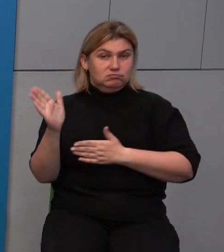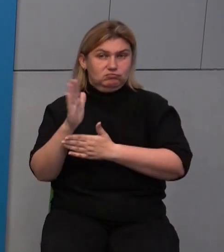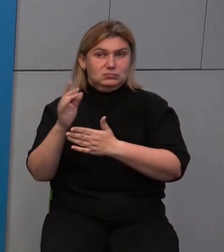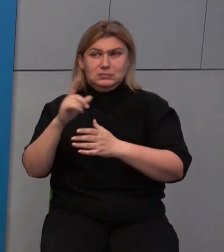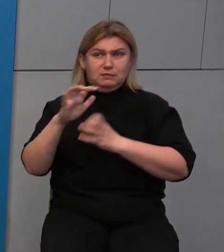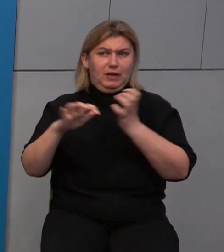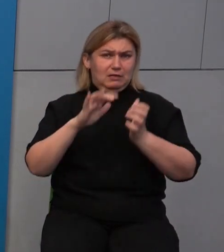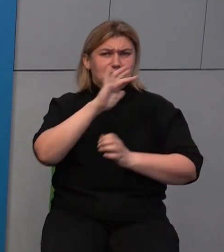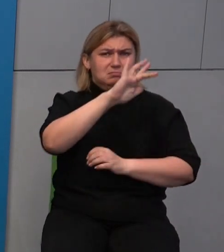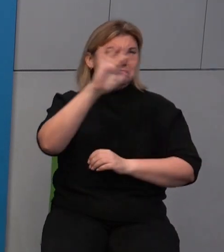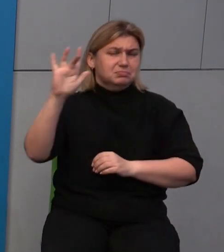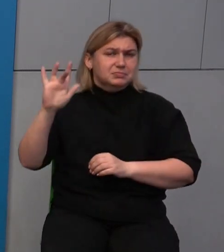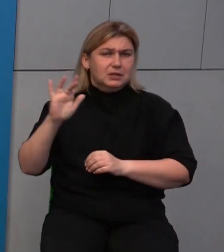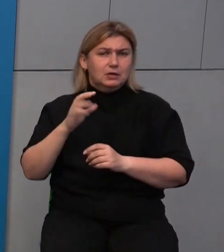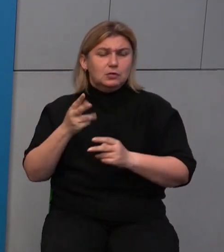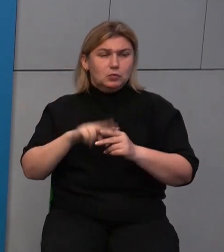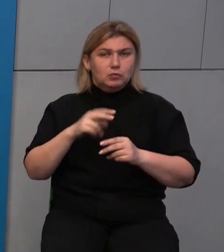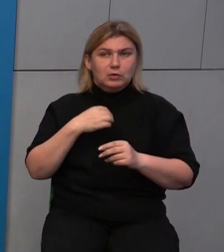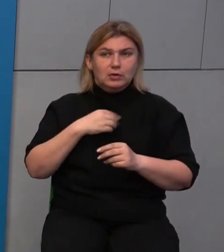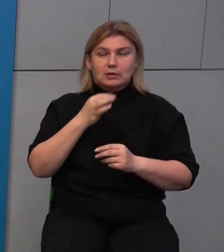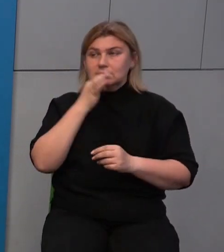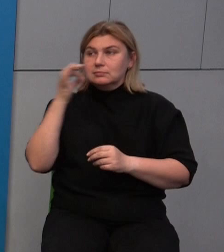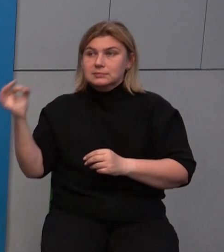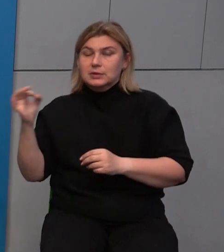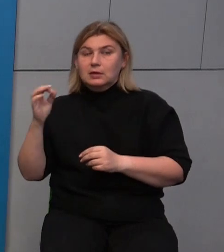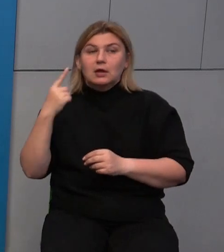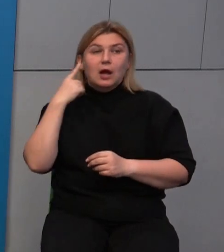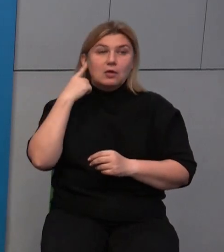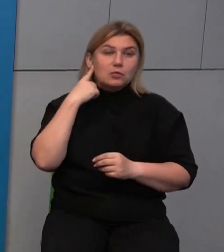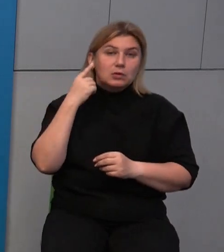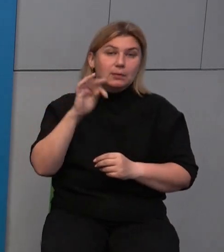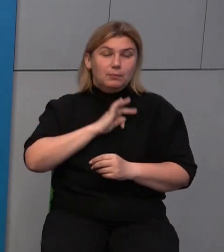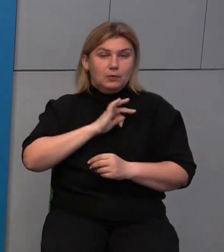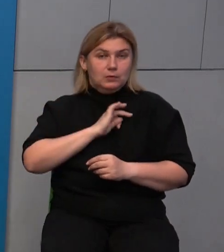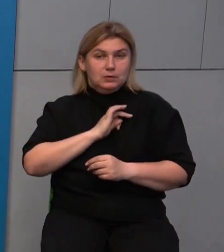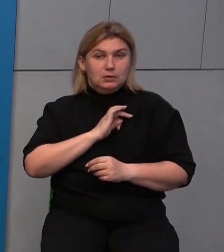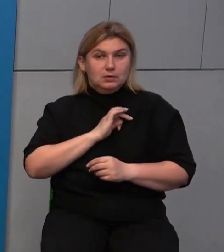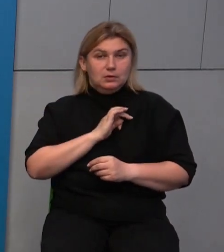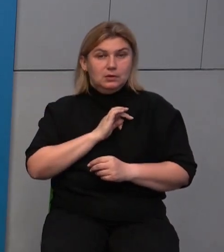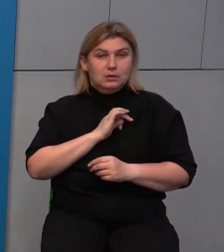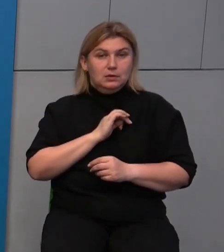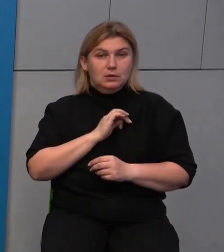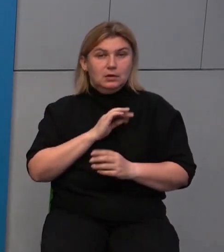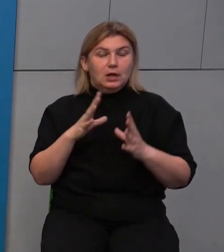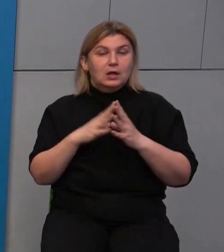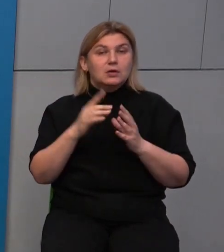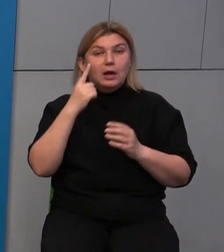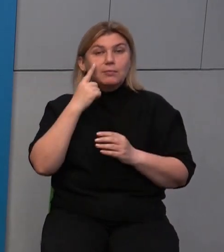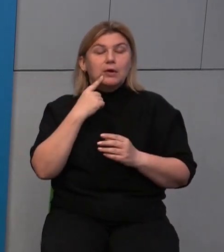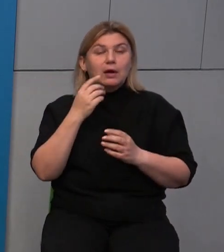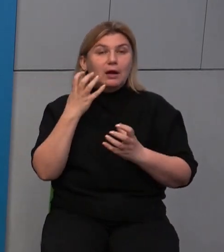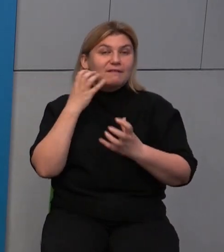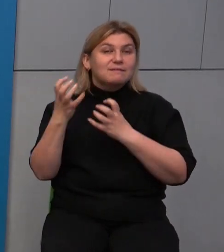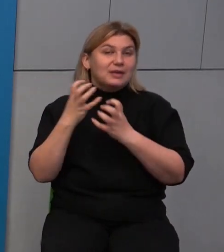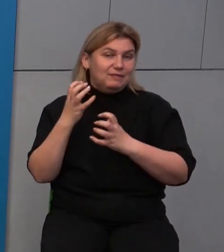którzy się do mnie sami odezwali, kiedy słyszeli gdzieś mój dziesięciominutowy wywiad w radiu,